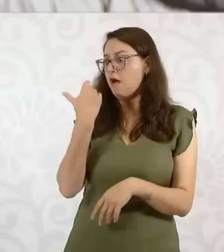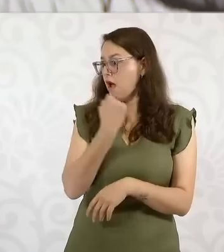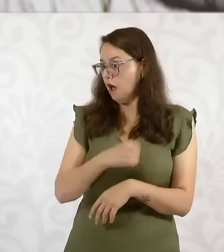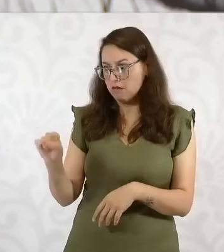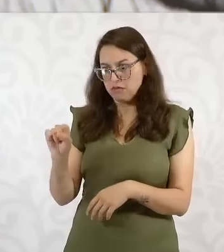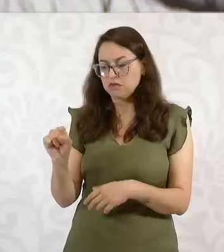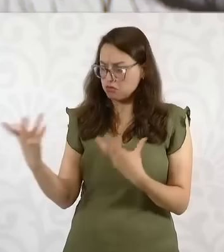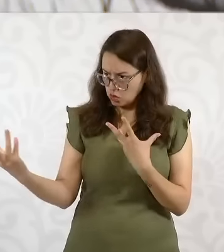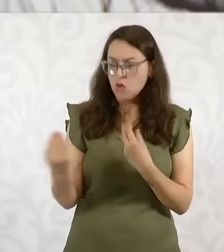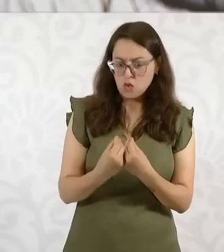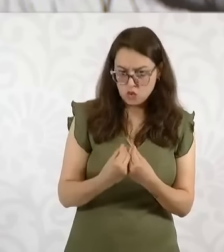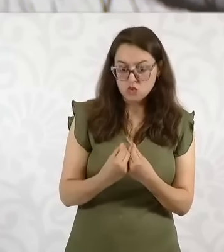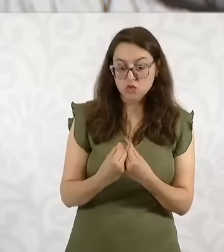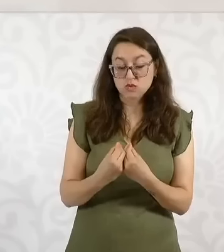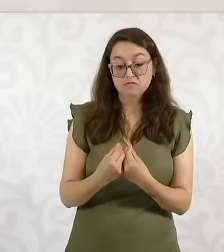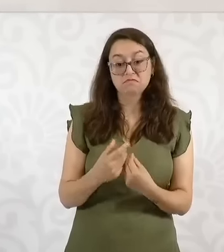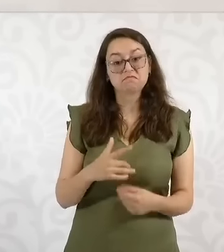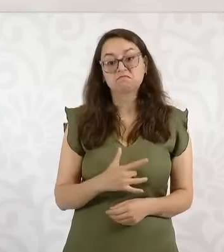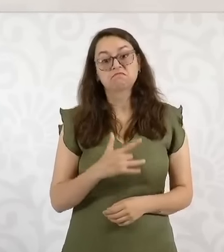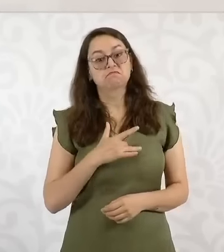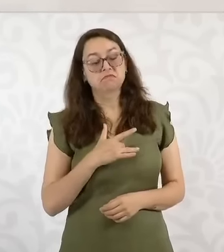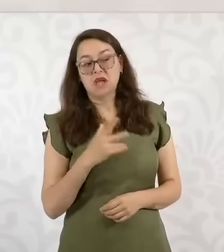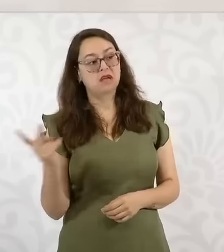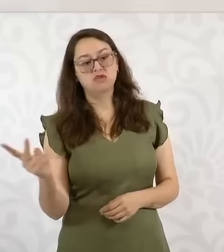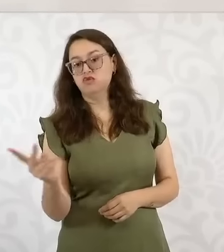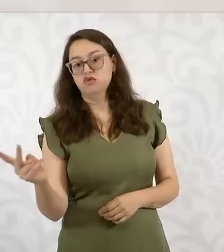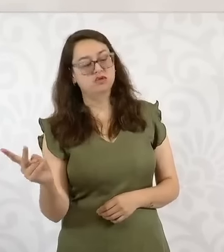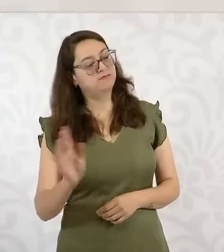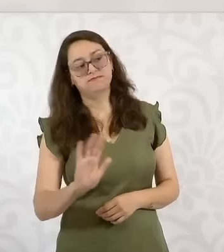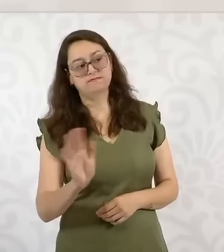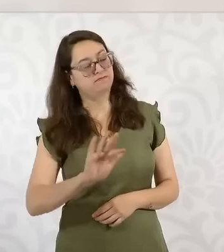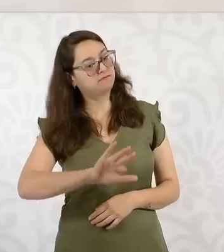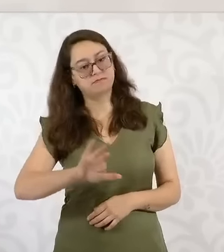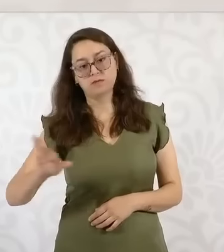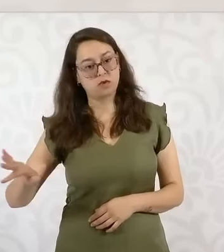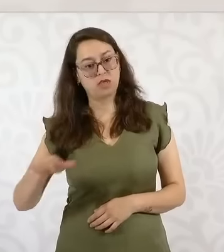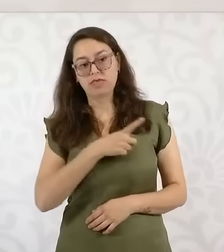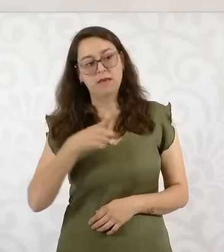que tuvimos de ellos es que no serían esos expertos y que nos propondrían otros expertos.